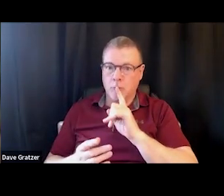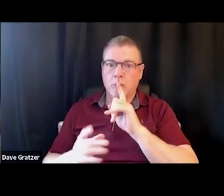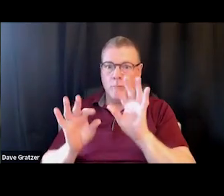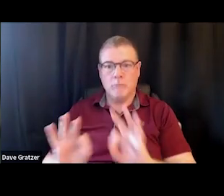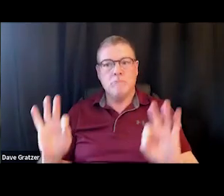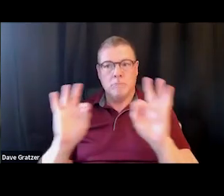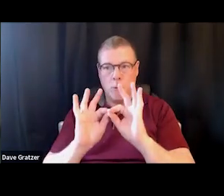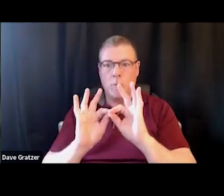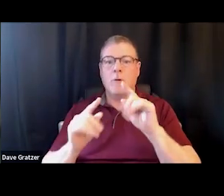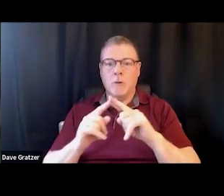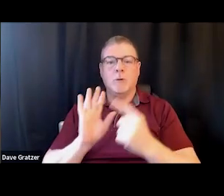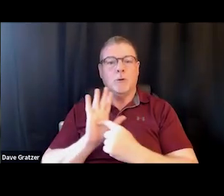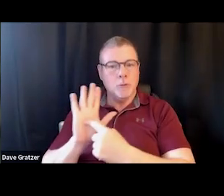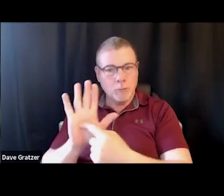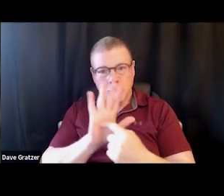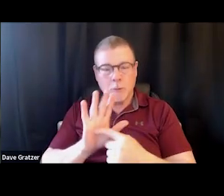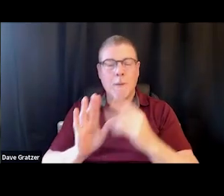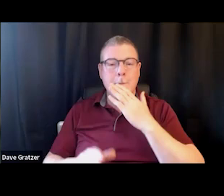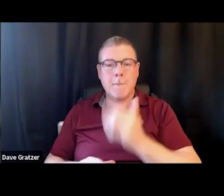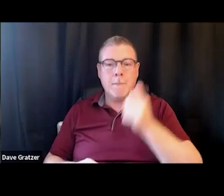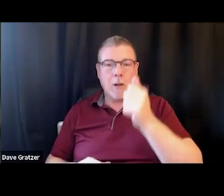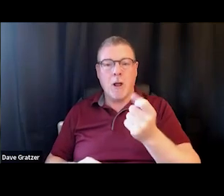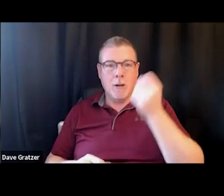para construir una mejor comprensión de la persona.